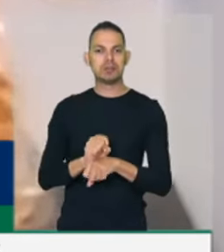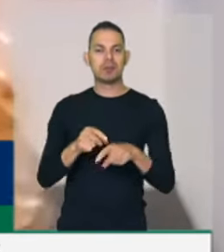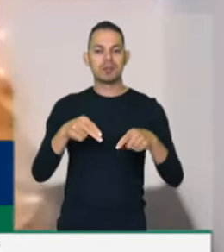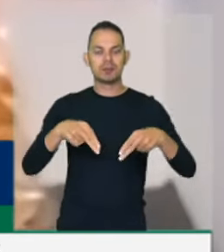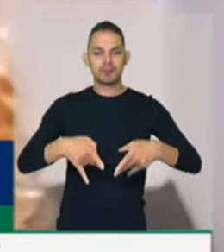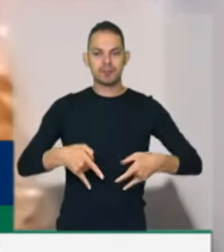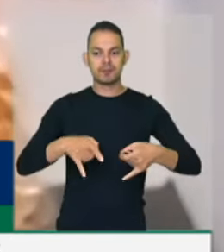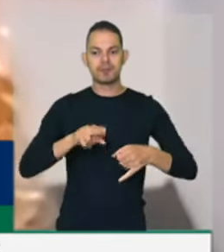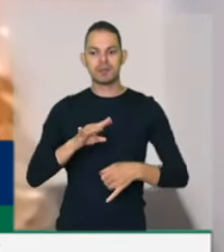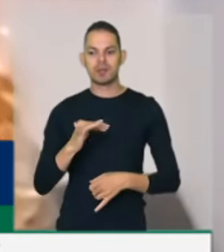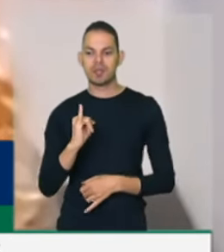UTI. DAR PARÂMETRO DAS TRANSPARÊNCIA ACIMA DA TABELA